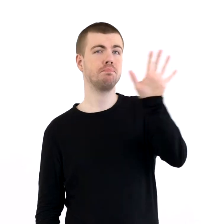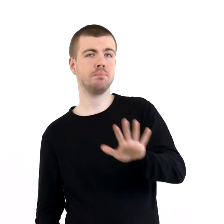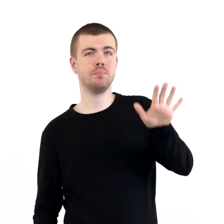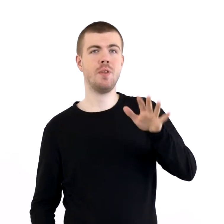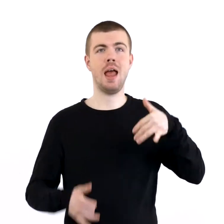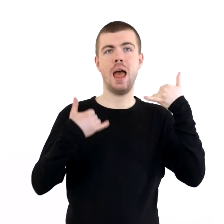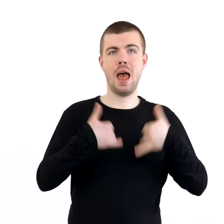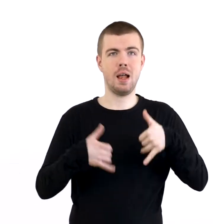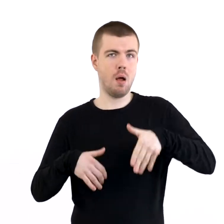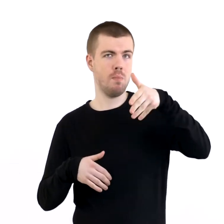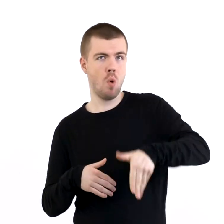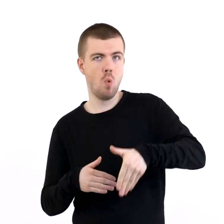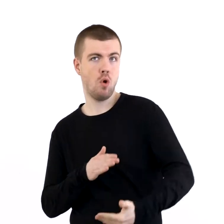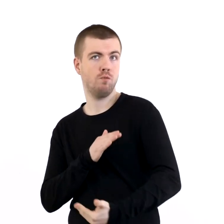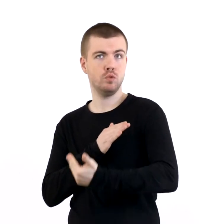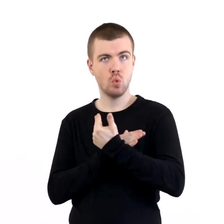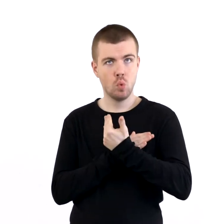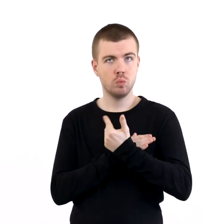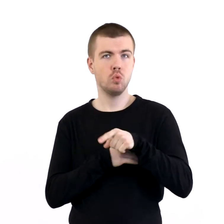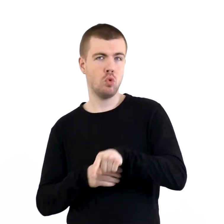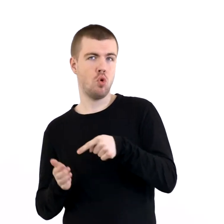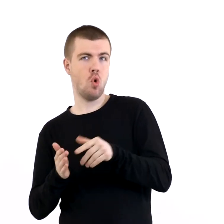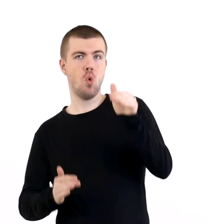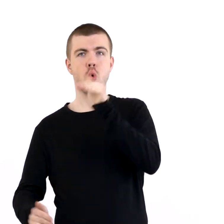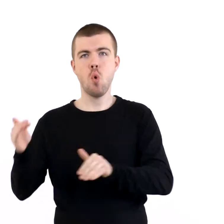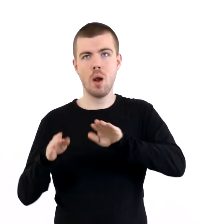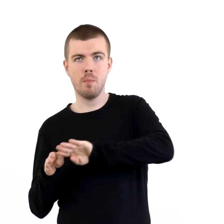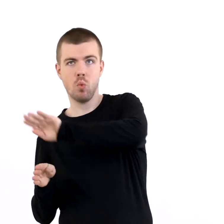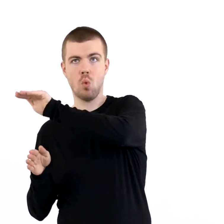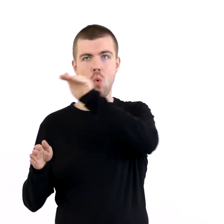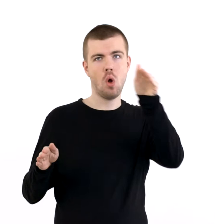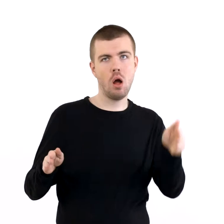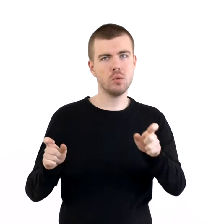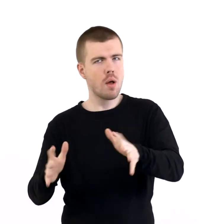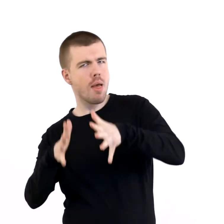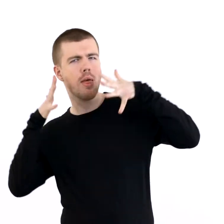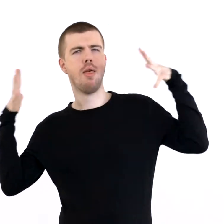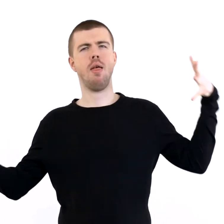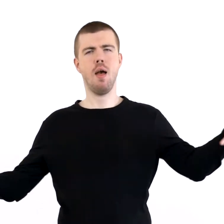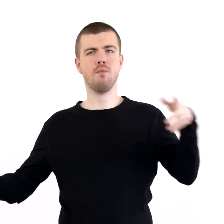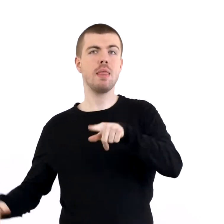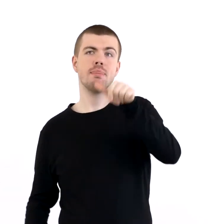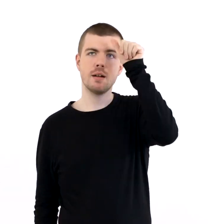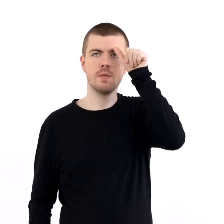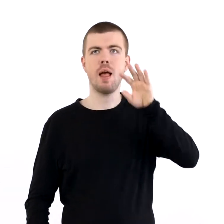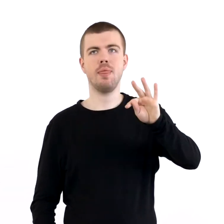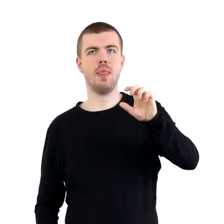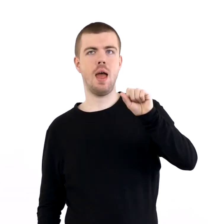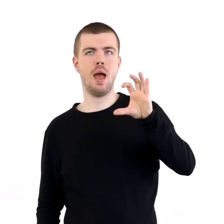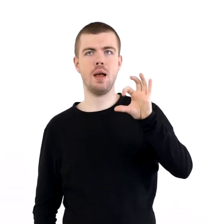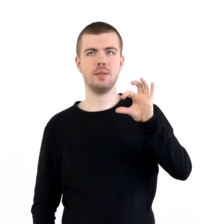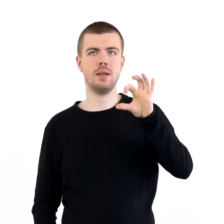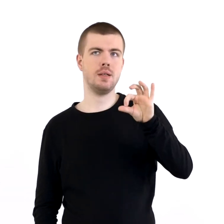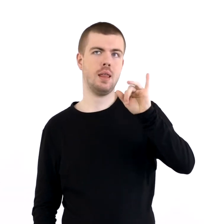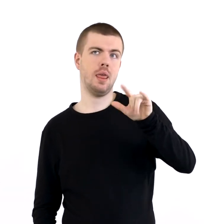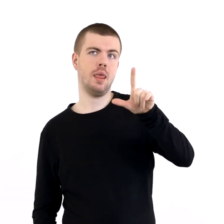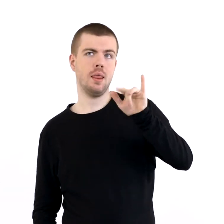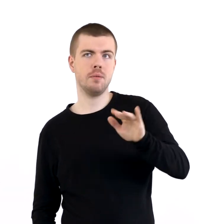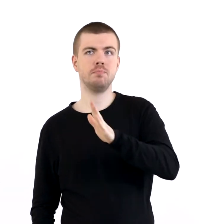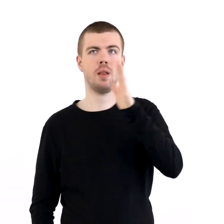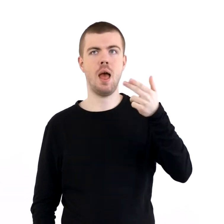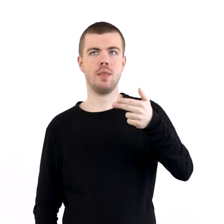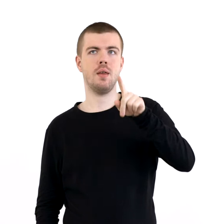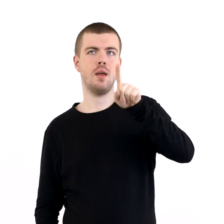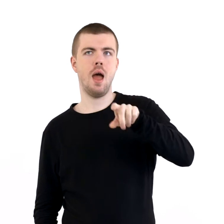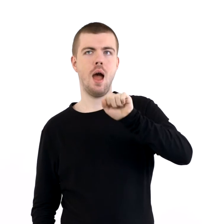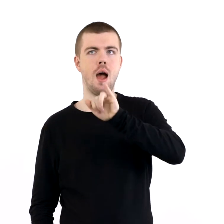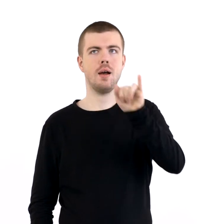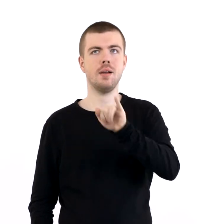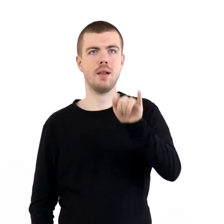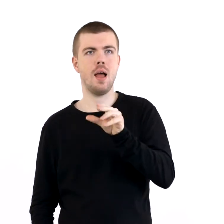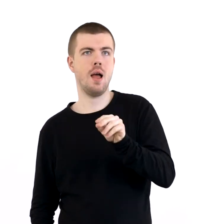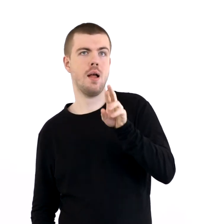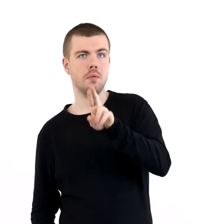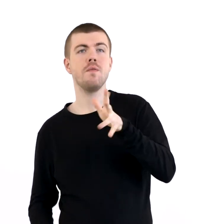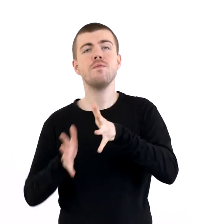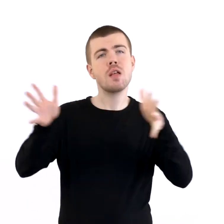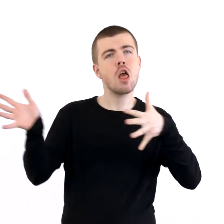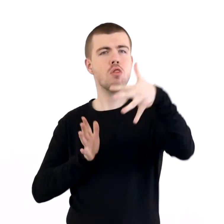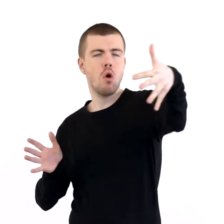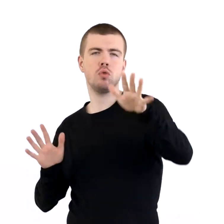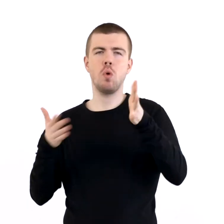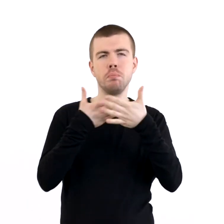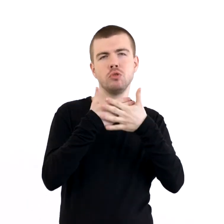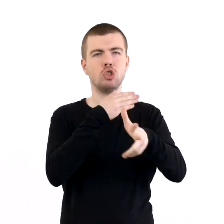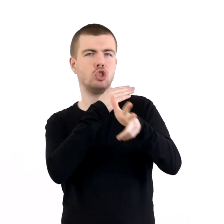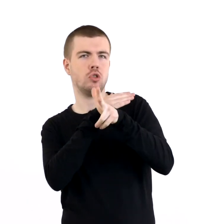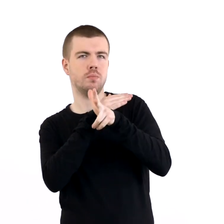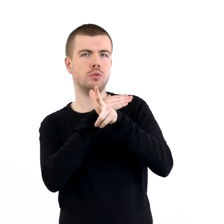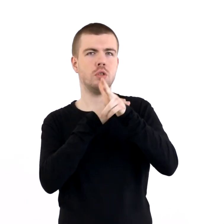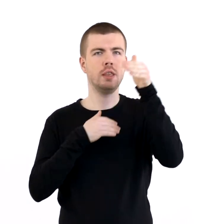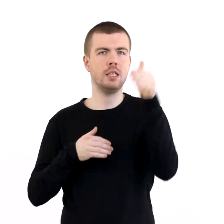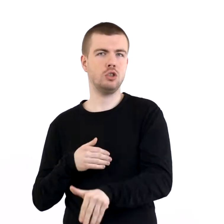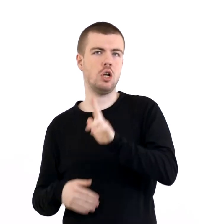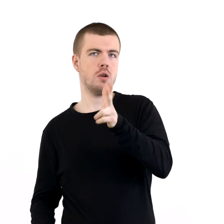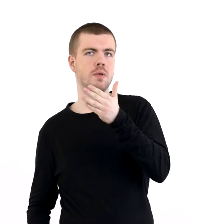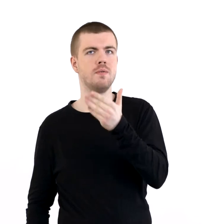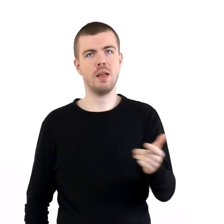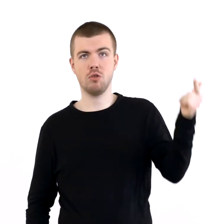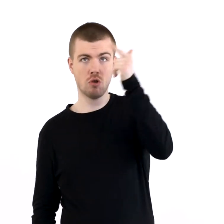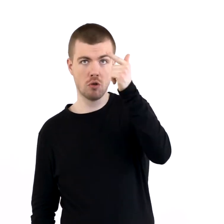Tassili n’Ajjer to rozległy płaskowyż leżący na płd-wsch Algierii o powierzchni blisko 80 tys. km².